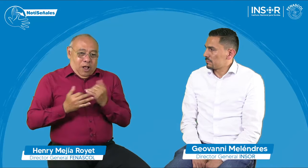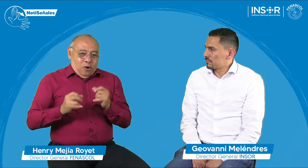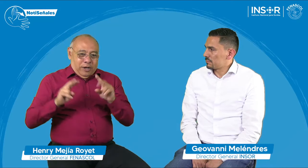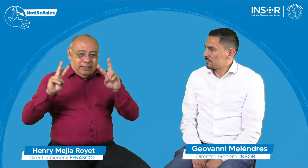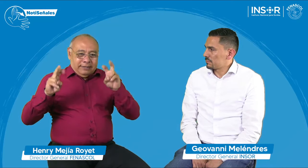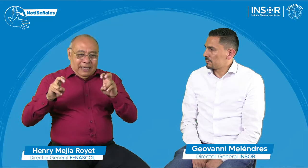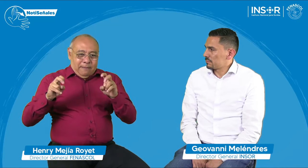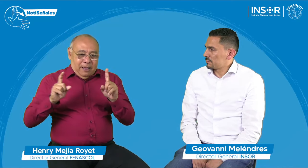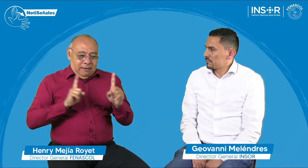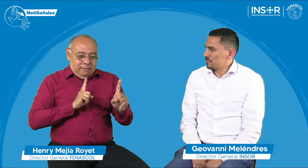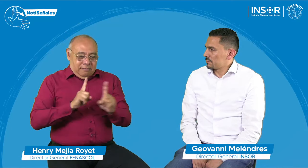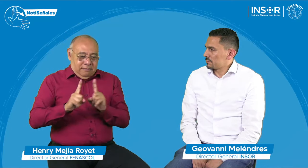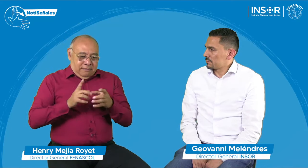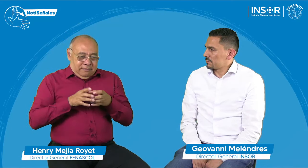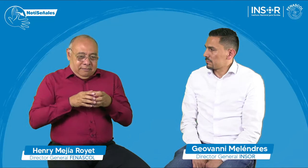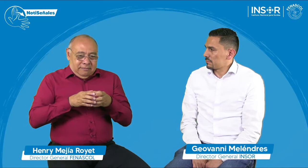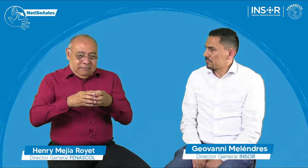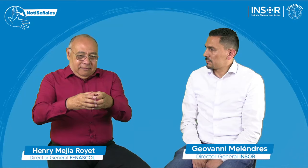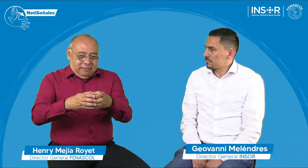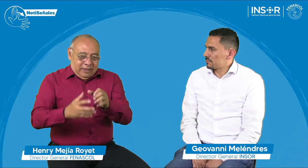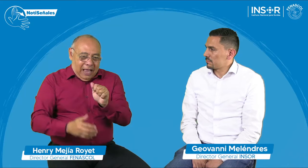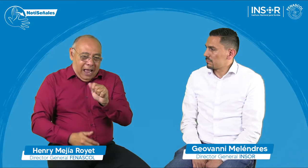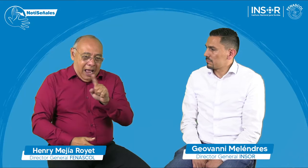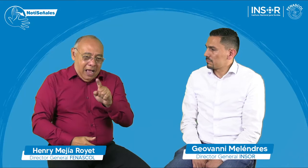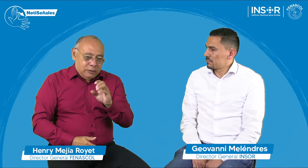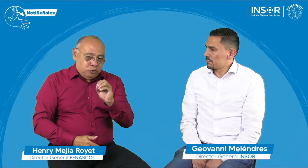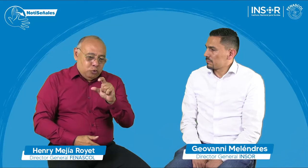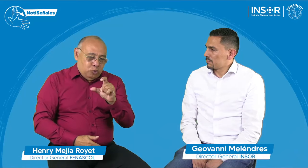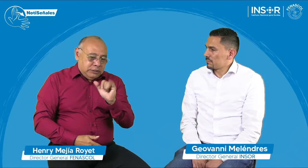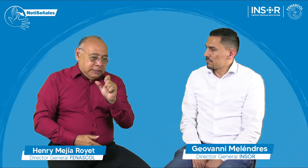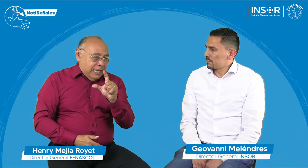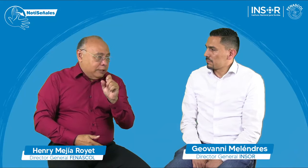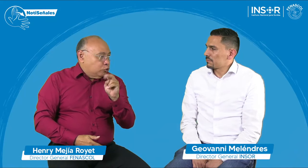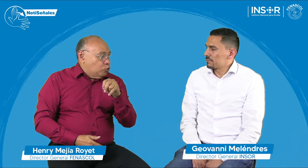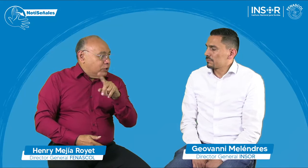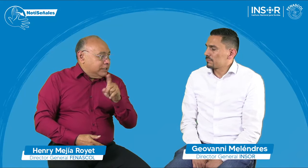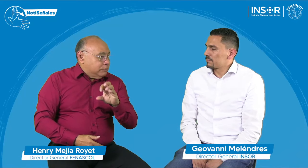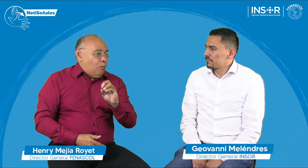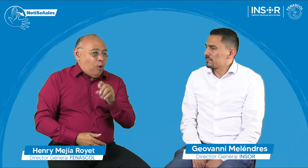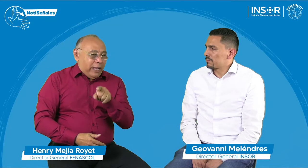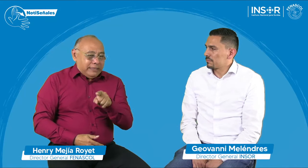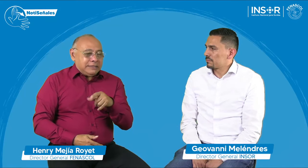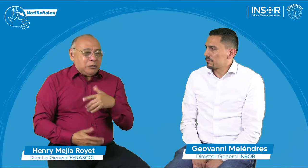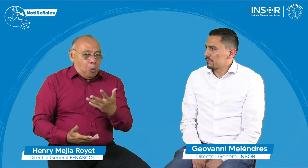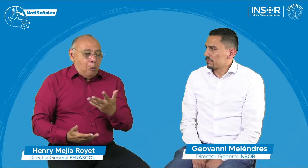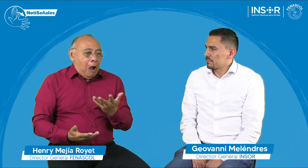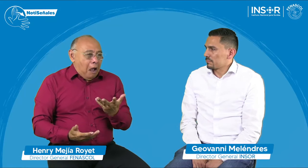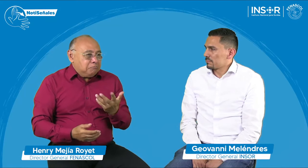también cambiando, hicimos un cambio en la estructura interna y tenemos también la